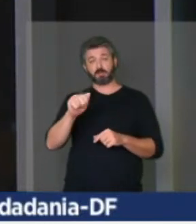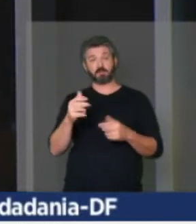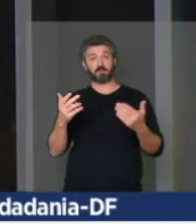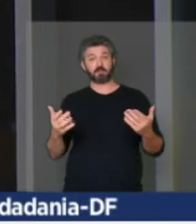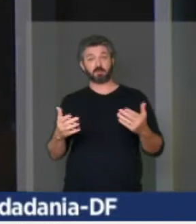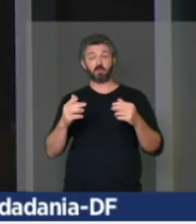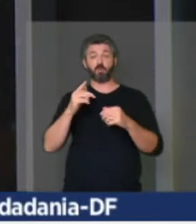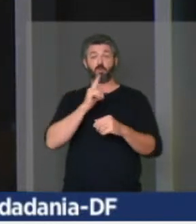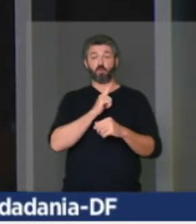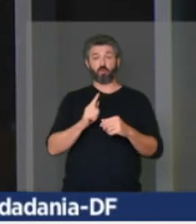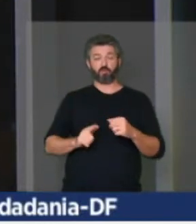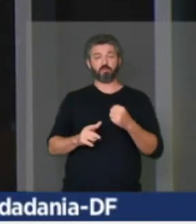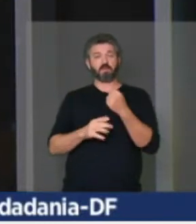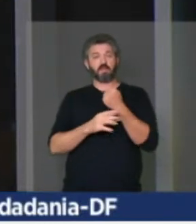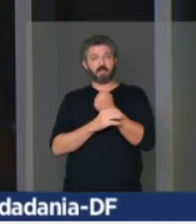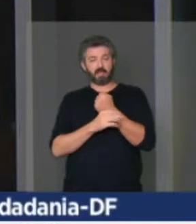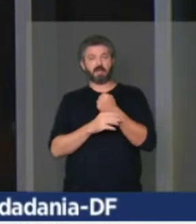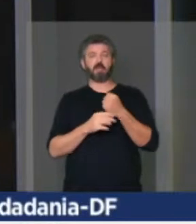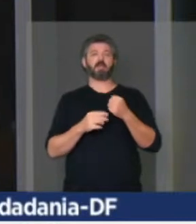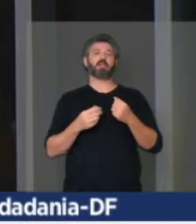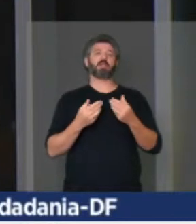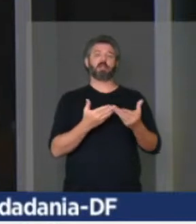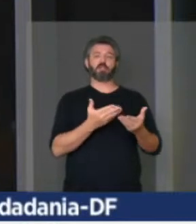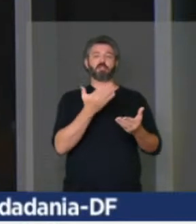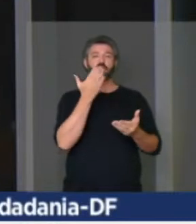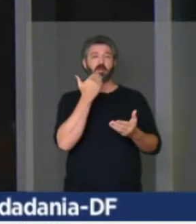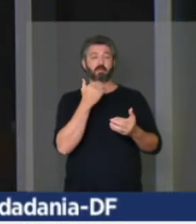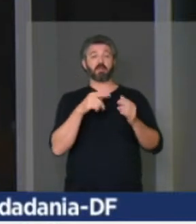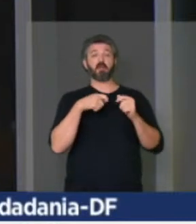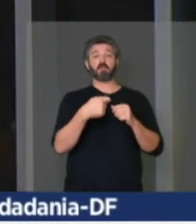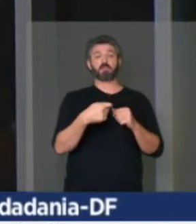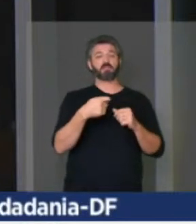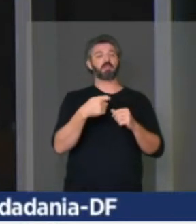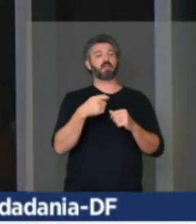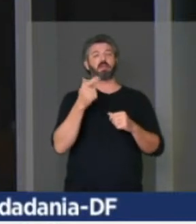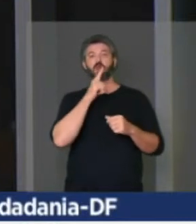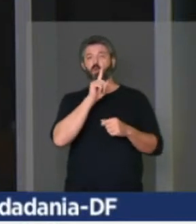DE TRABALHAR. O ESTADO, PORÉ M, SE SUCUMBE DA OBRIGAÇÃO A OFERECER MEIOS ADEQUADOS DE